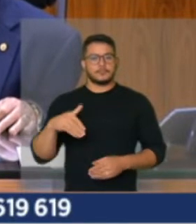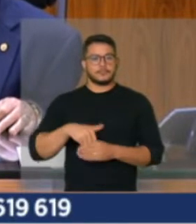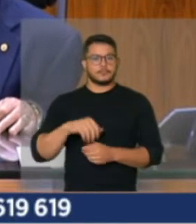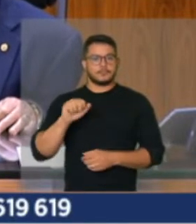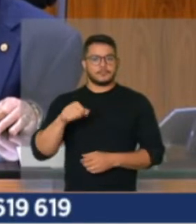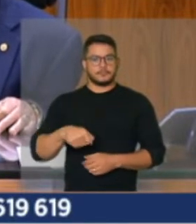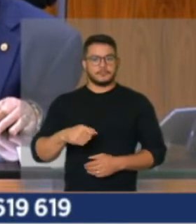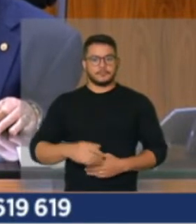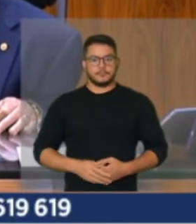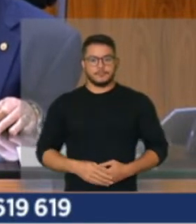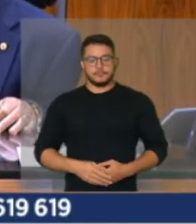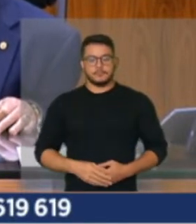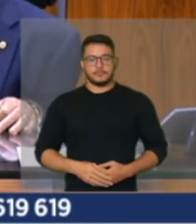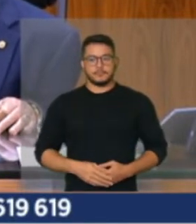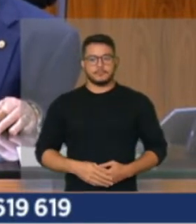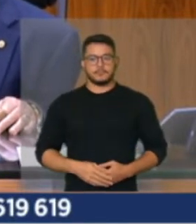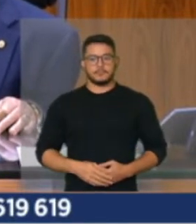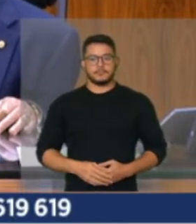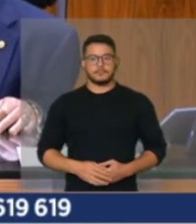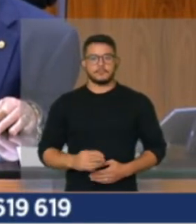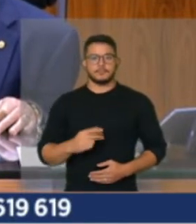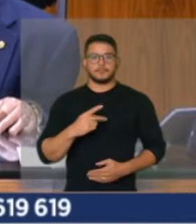PV? -- [DEPUTADO]: PSC É